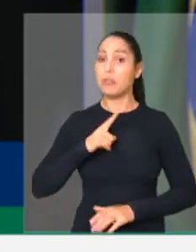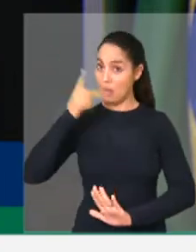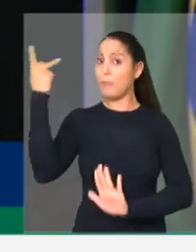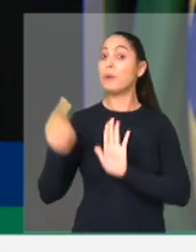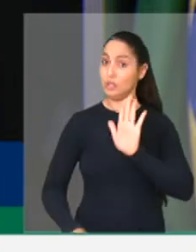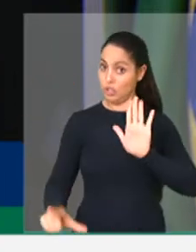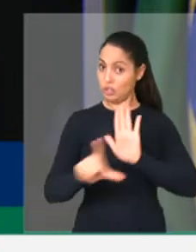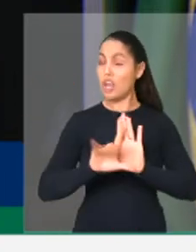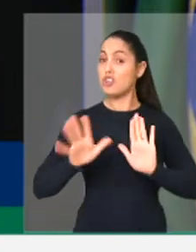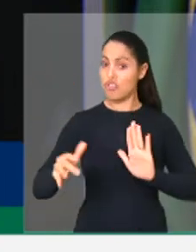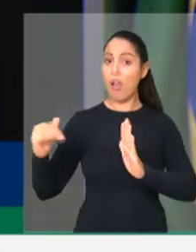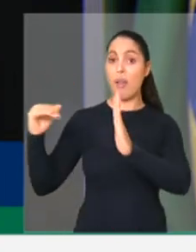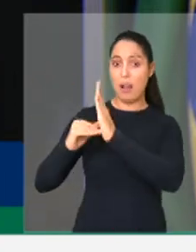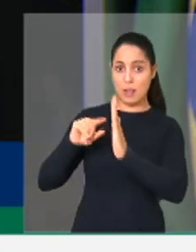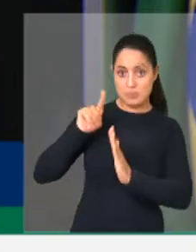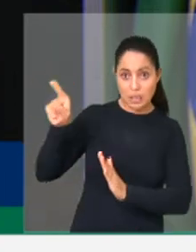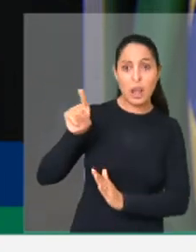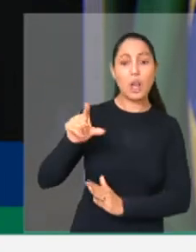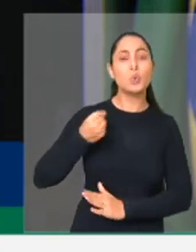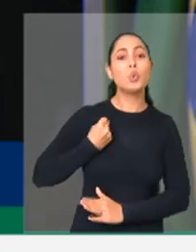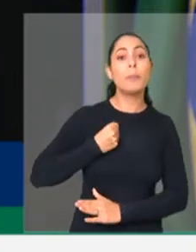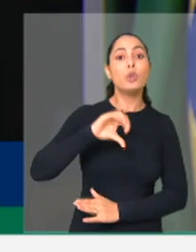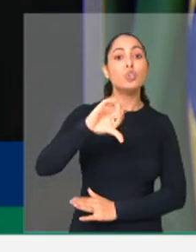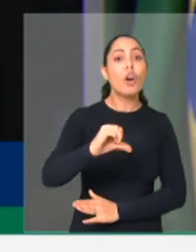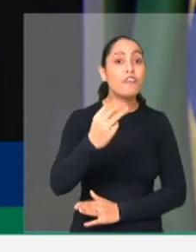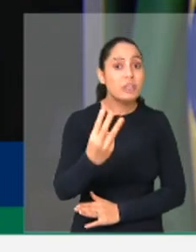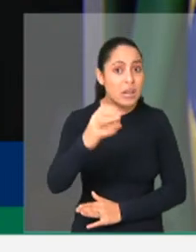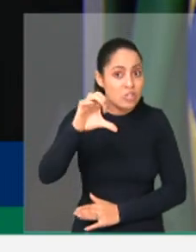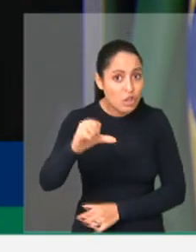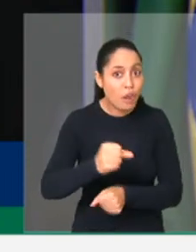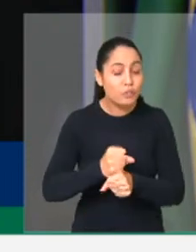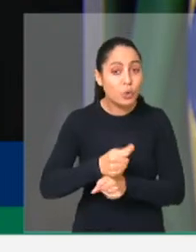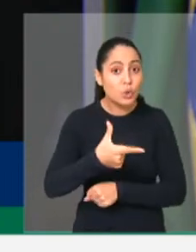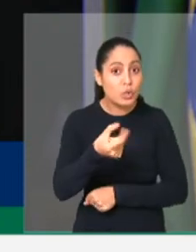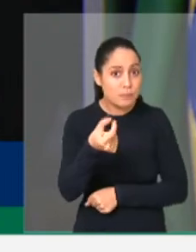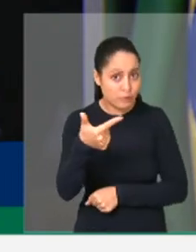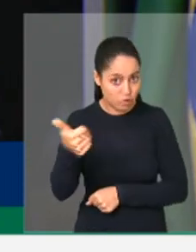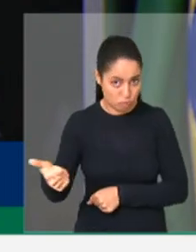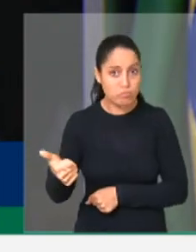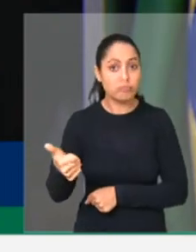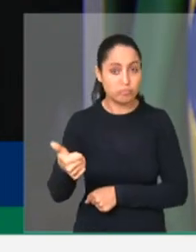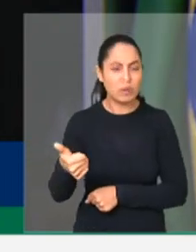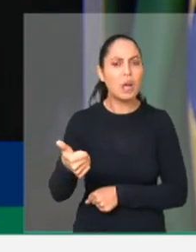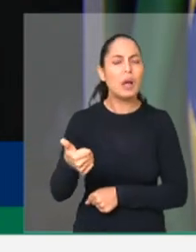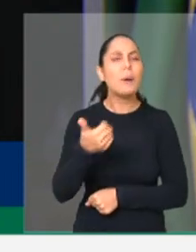NECESSÁRIO QUE OS LÍDERES NO CONGRESSO, JUNTO COM OS LÍDERES DO SENADO, POSSA COLOCAR ESSE PROJETO EM VOTAÇÃO COM A MÁXIMA URGÊNCIA PARA QUE A GENTE